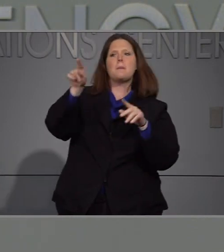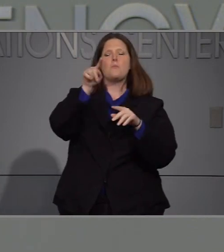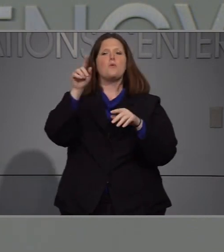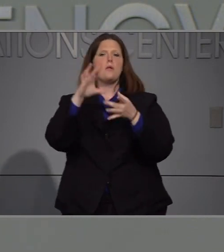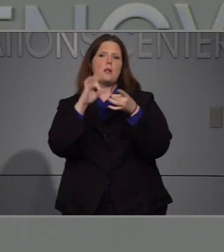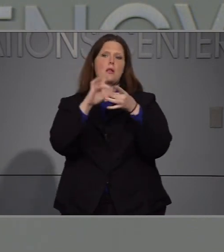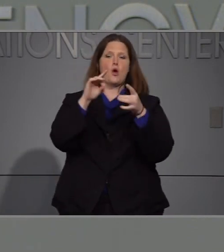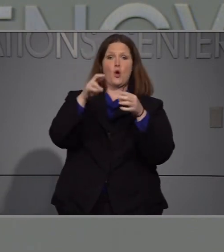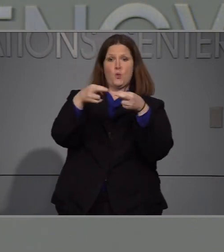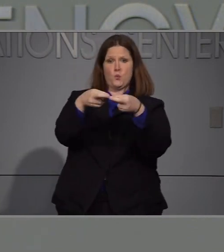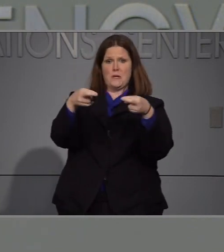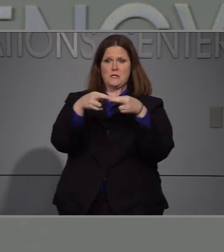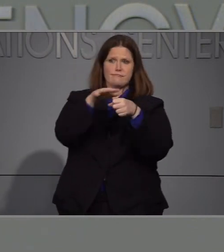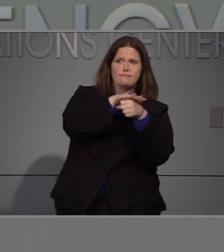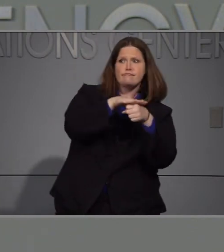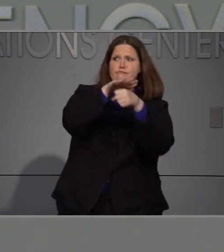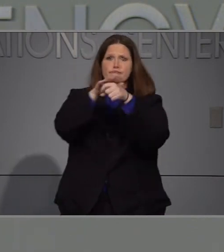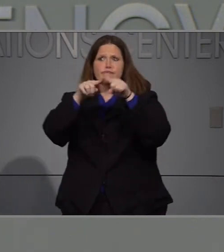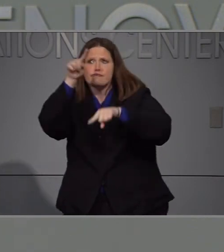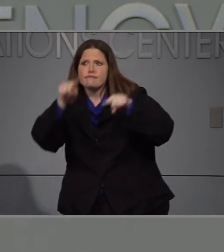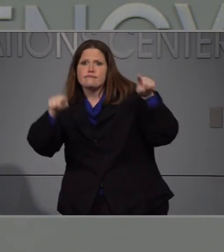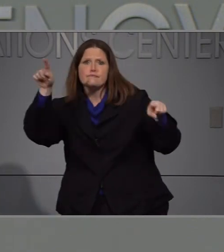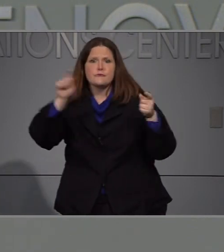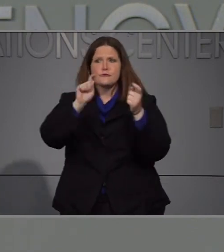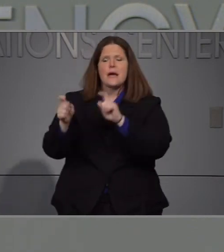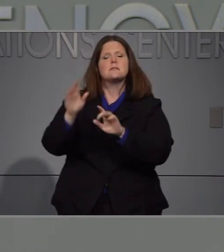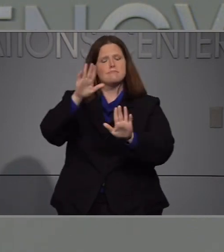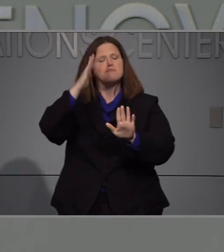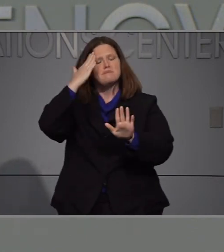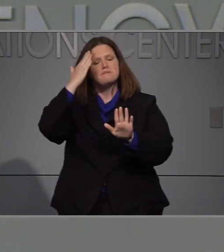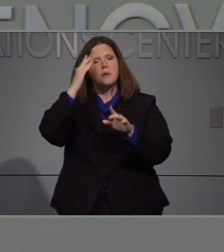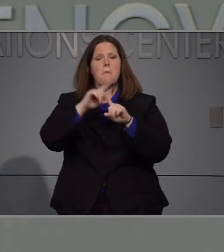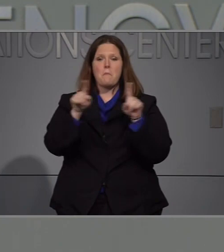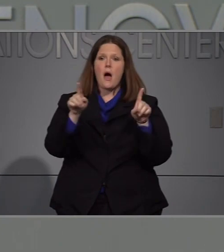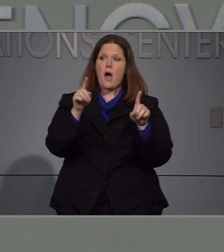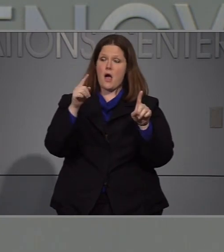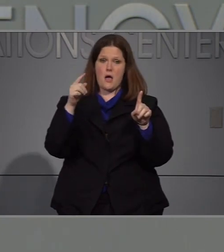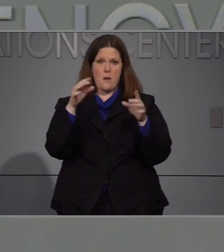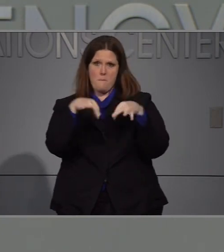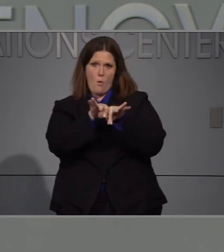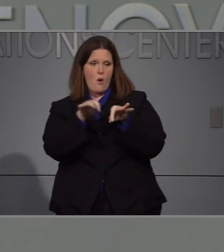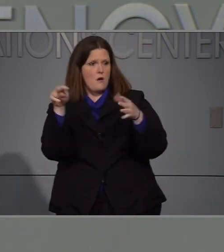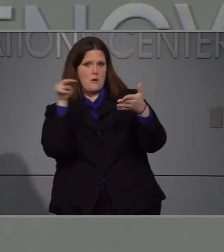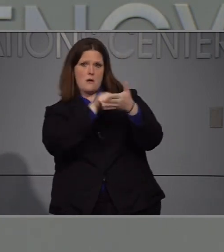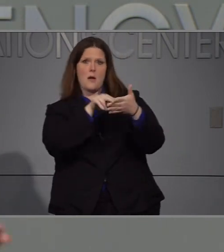pensando uso abre cambios regionales conforme, avancemos pero como ya le dije cuando